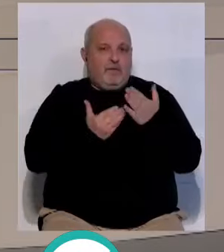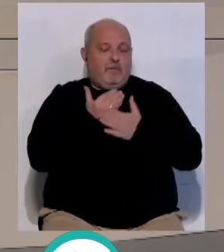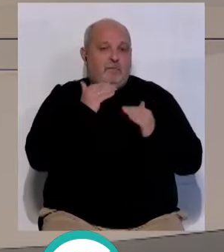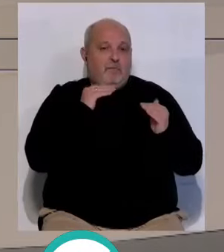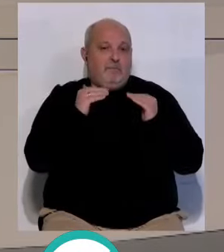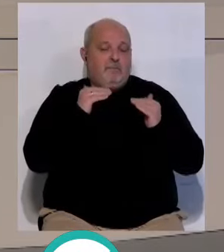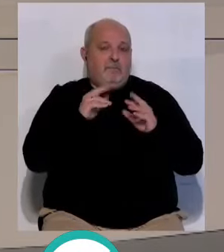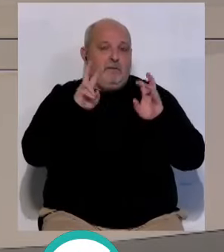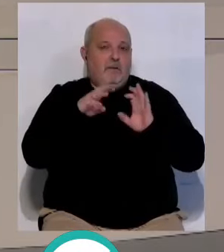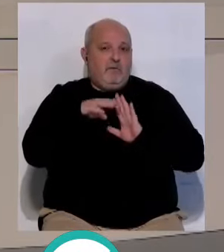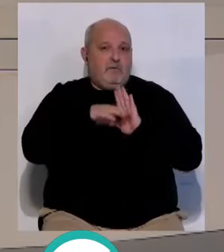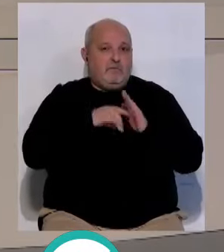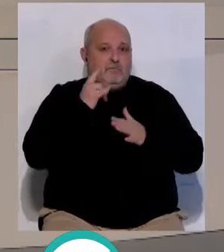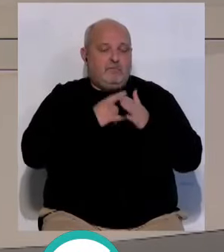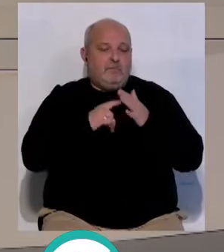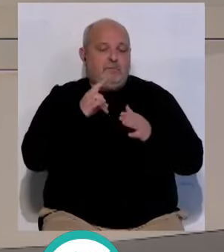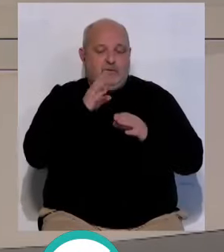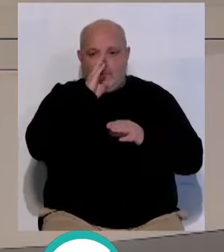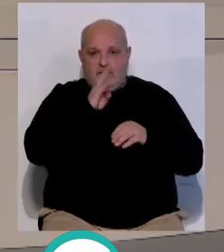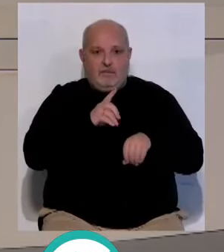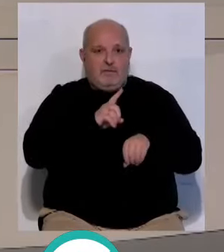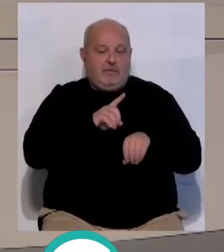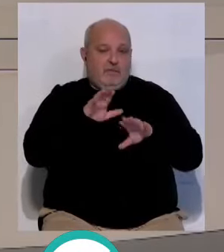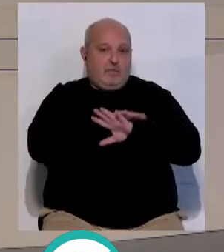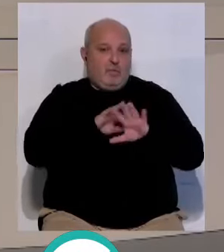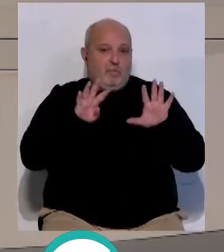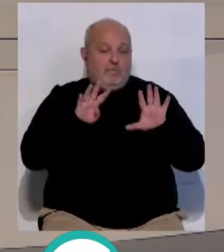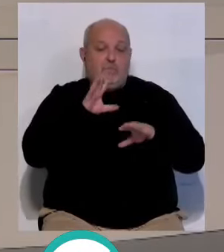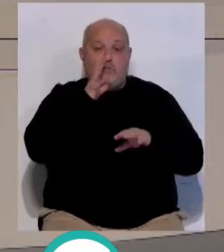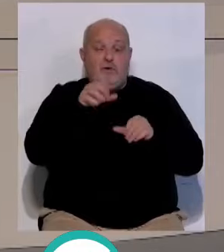a tener el submarino amarillo en directo a las 9 de la noche porque a partir de este